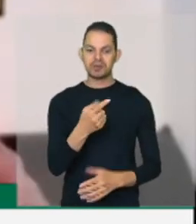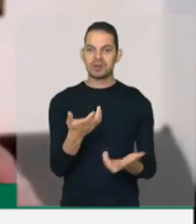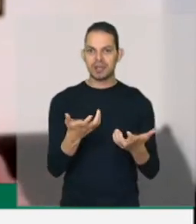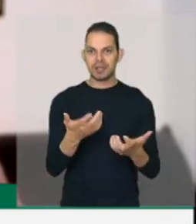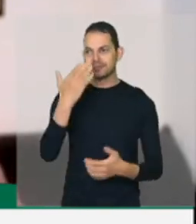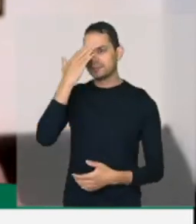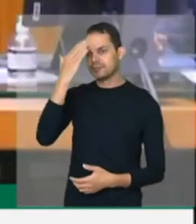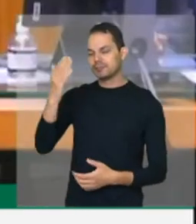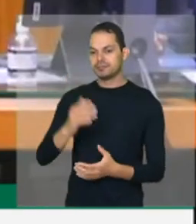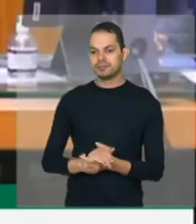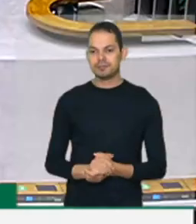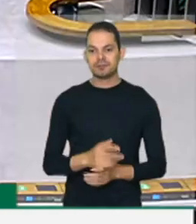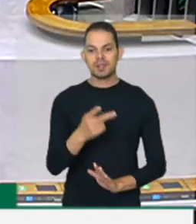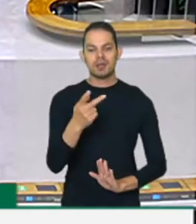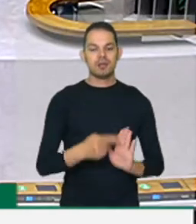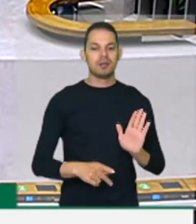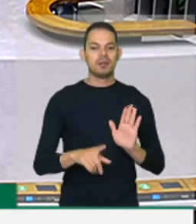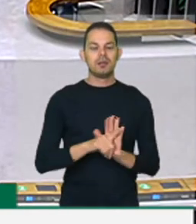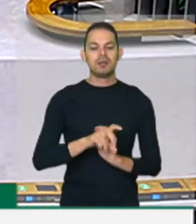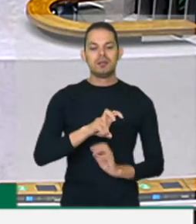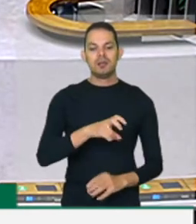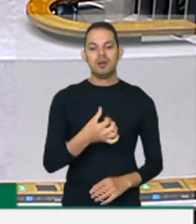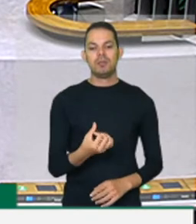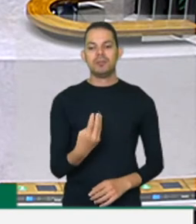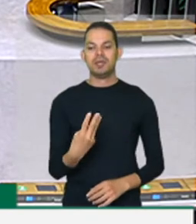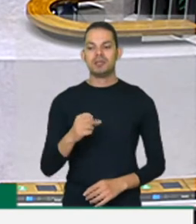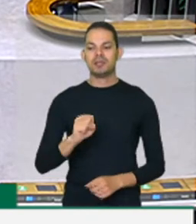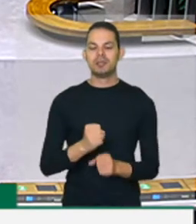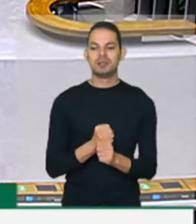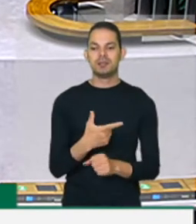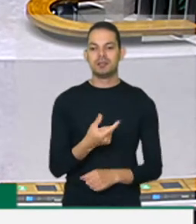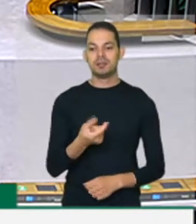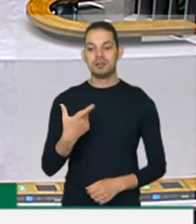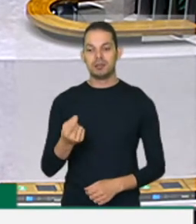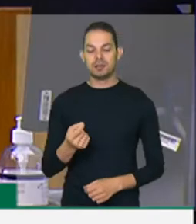SENHOR PRESIDENTE. -- [PRESIDENTE]: PL N° 5638/20, UM PROJETO DO SENHOR FELIPE CARRERAS E OUTROS. PARA